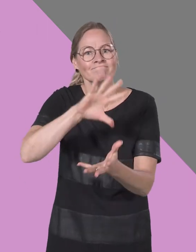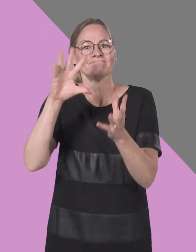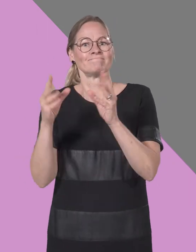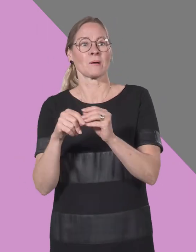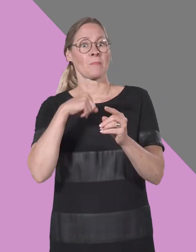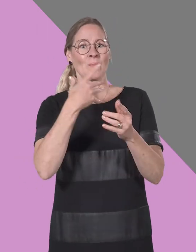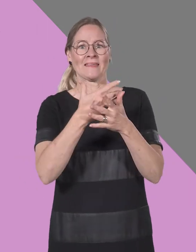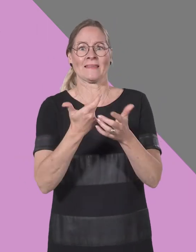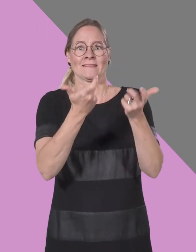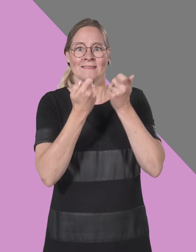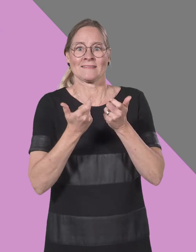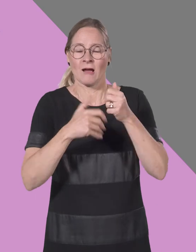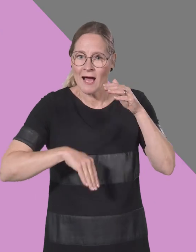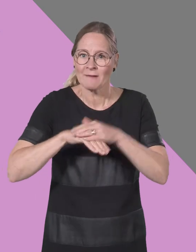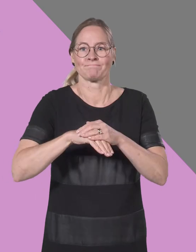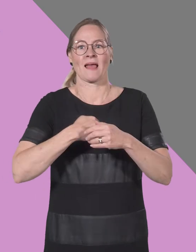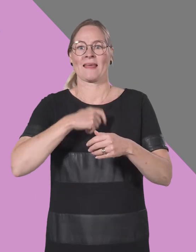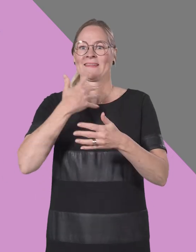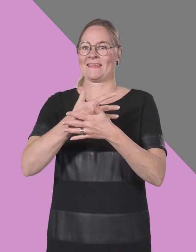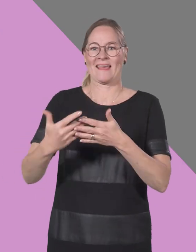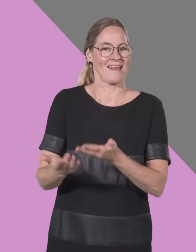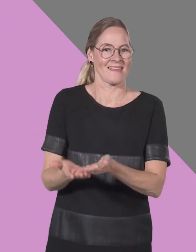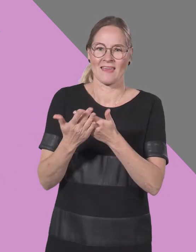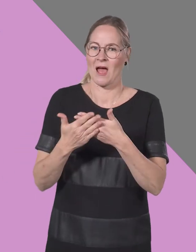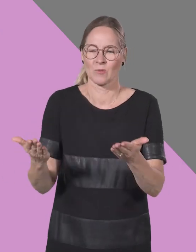puhutusta kielestä täysimääräistä äidinkieltä, -